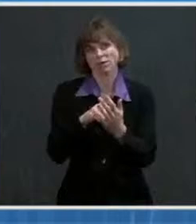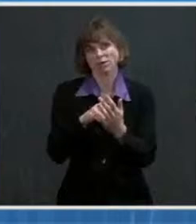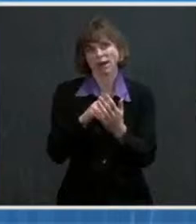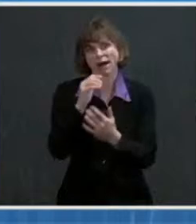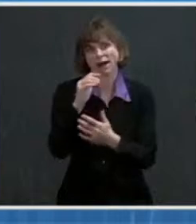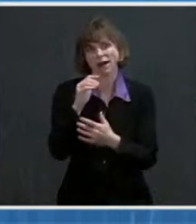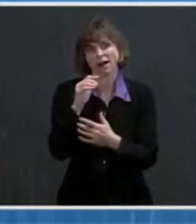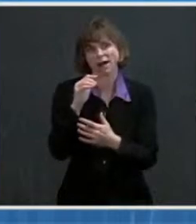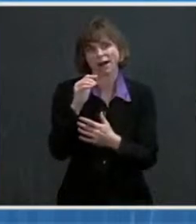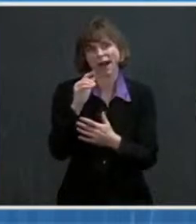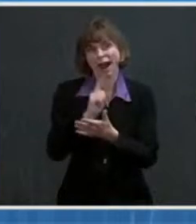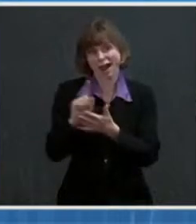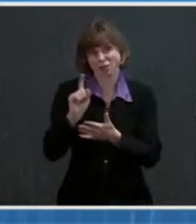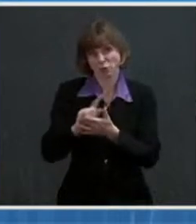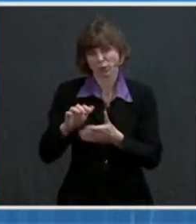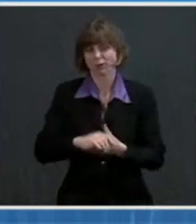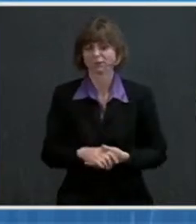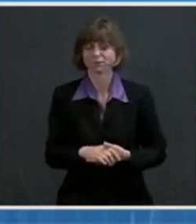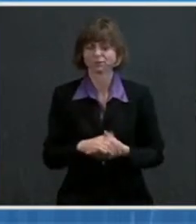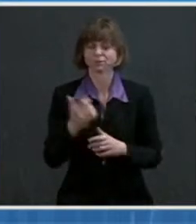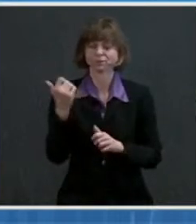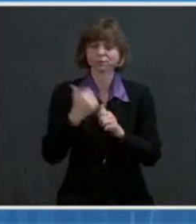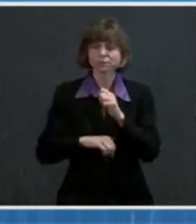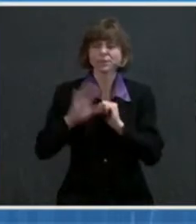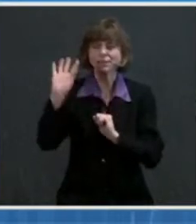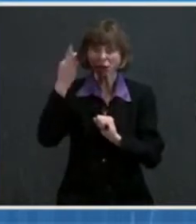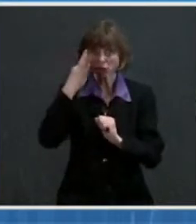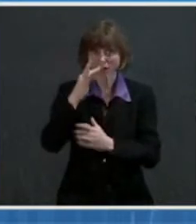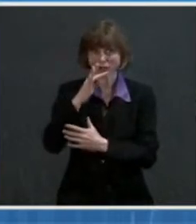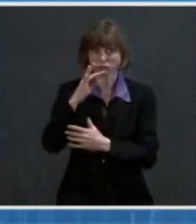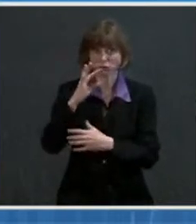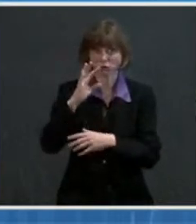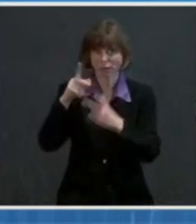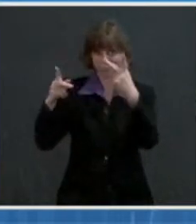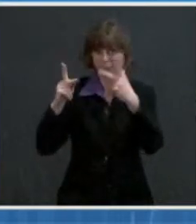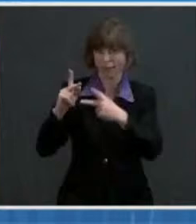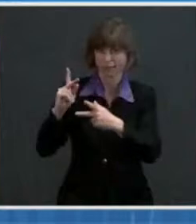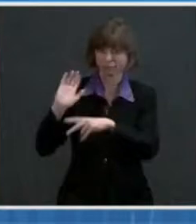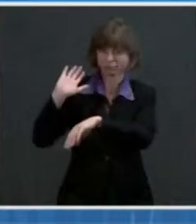ABILITY TO ADMINISTER 61,000 TOTAL SHOTS PER WEEK.